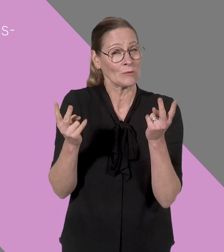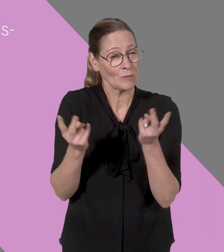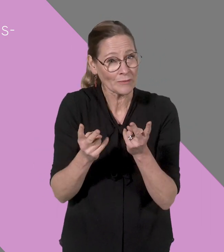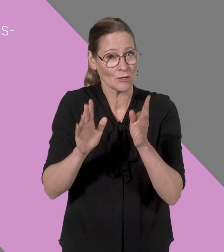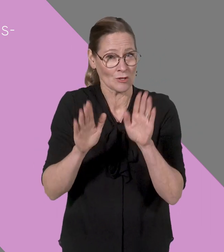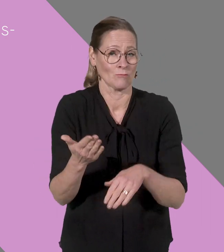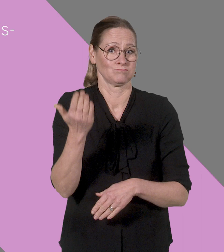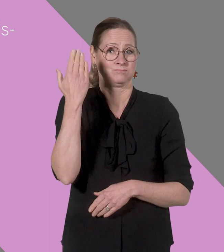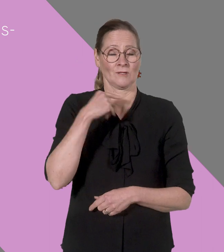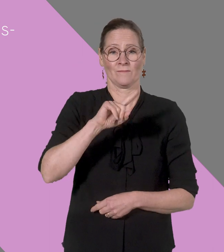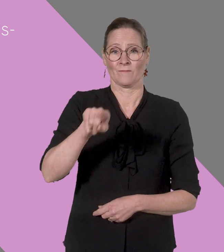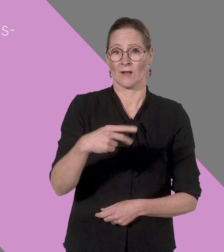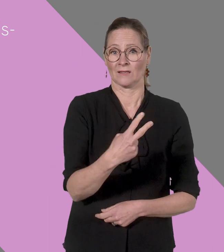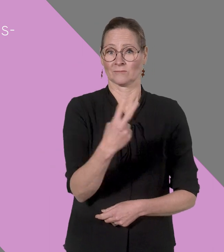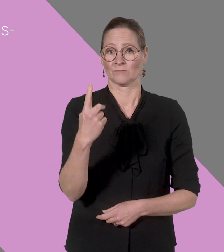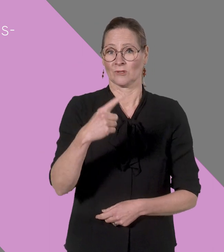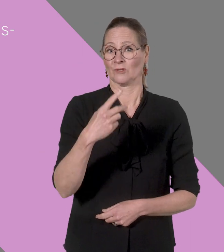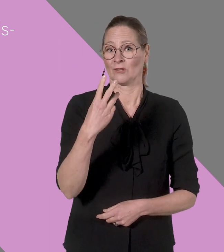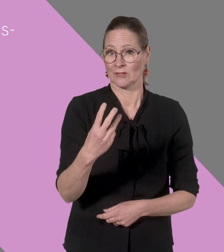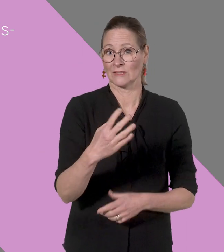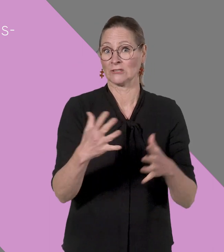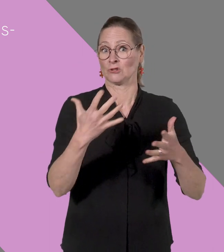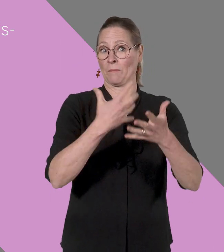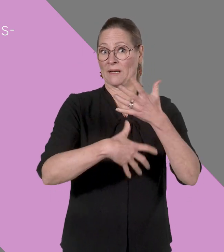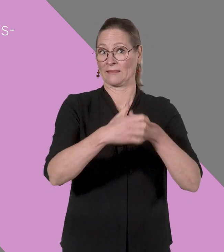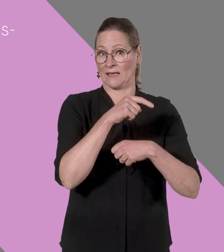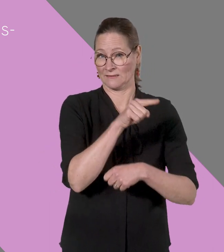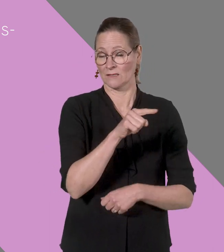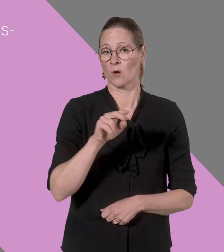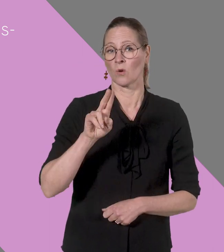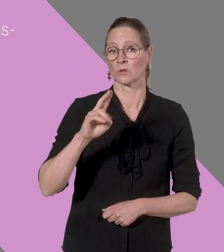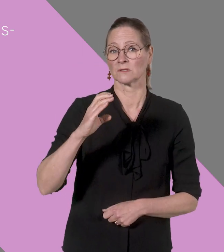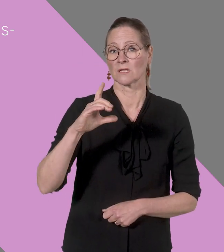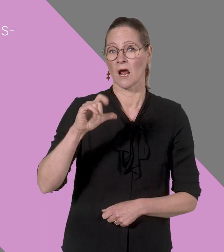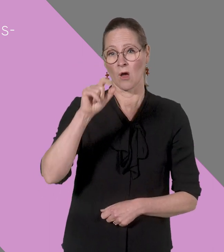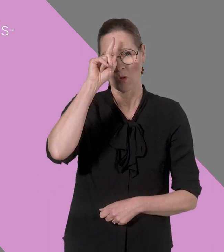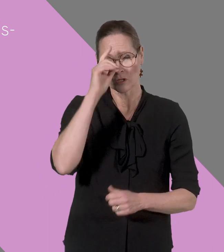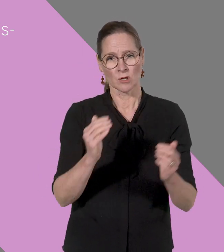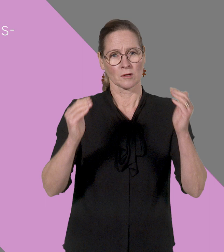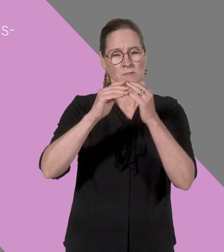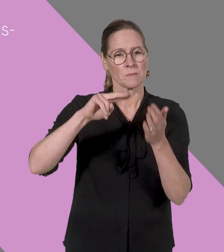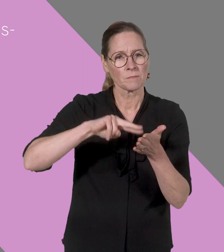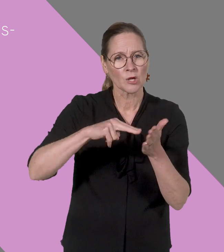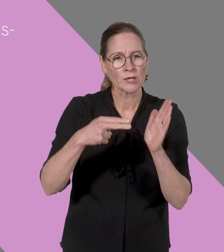todettiin suomenruotsalainen viittomakieli vakavasti uhanalaiseksi jo vuonna 2013 -